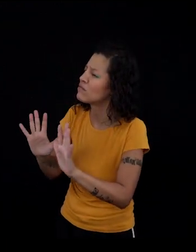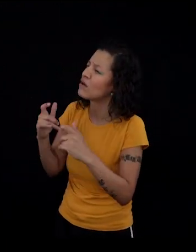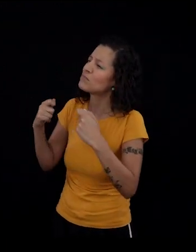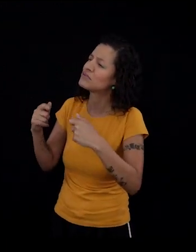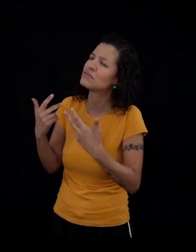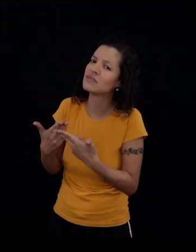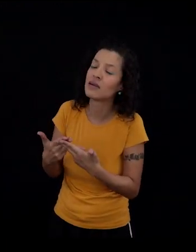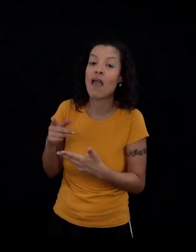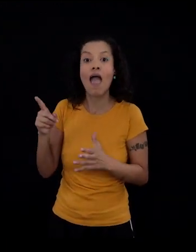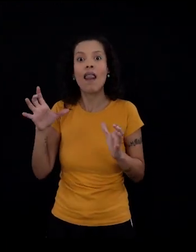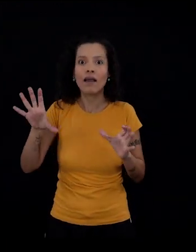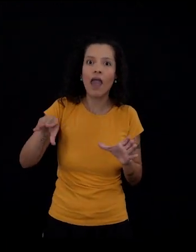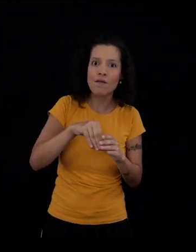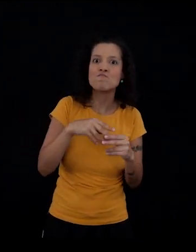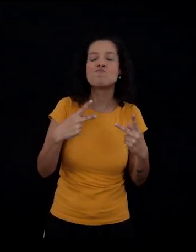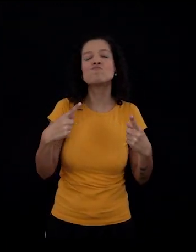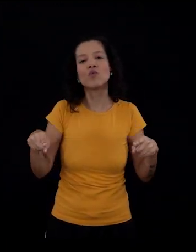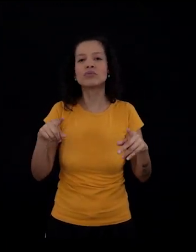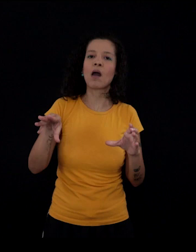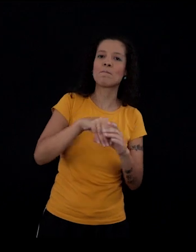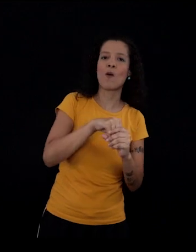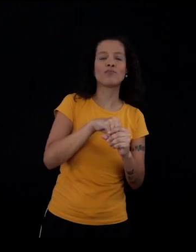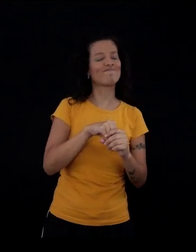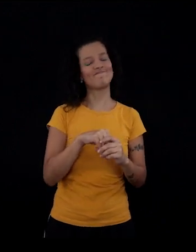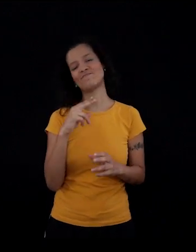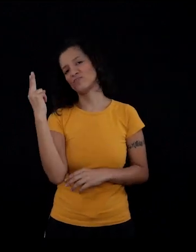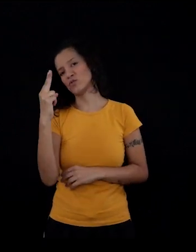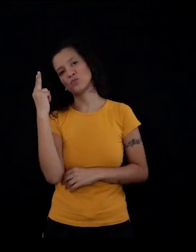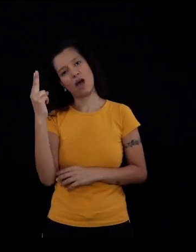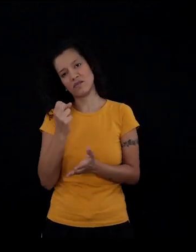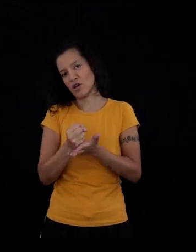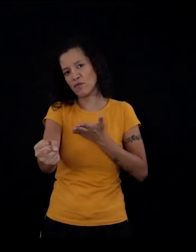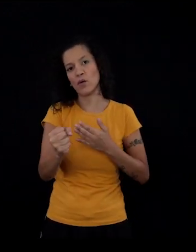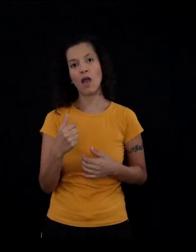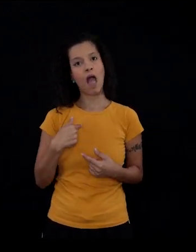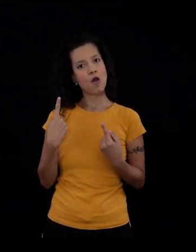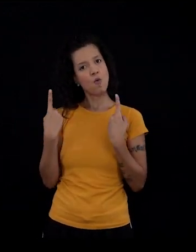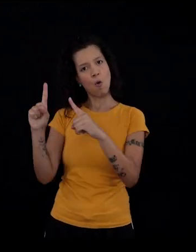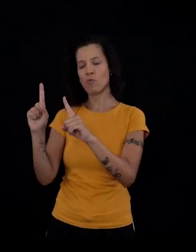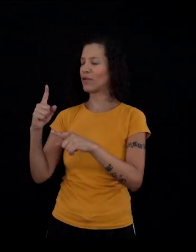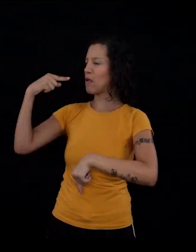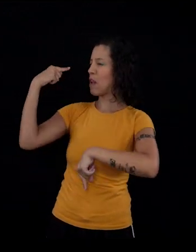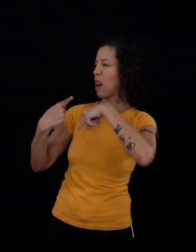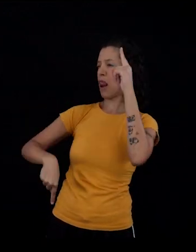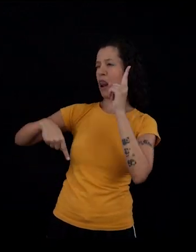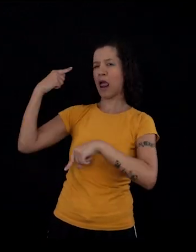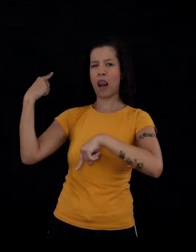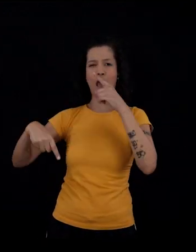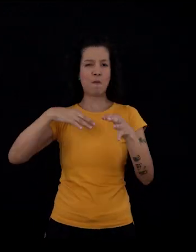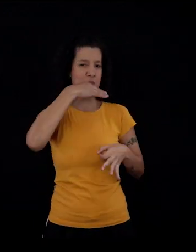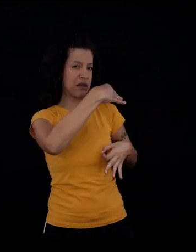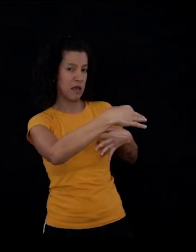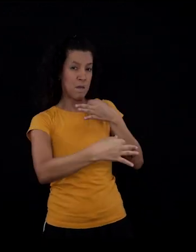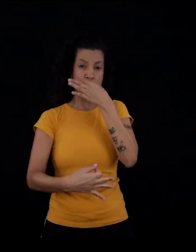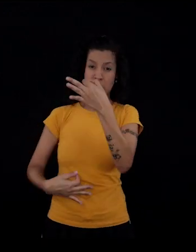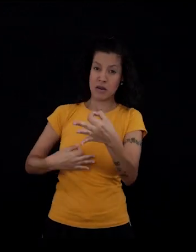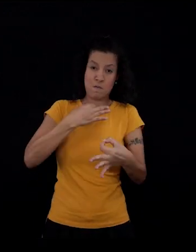Depois ela queria colocar o “Pitiú” no vinil, mas não dava mais, daí eu já fui contra e foi um bate-boca do cacete, aquela coisa toda.